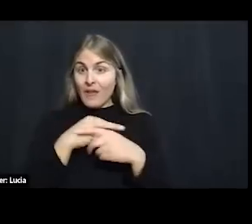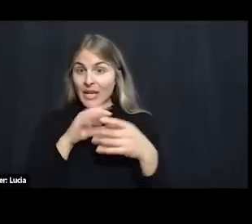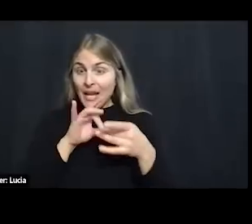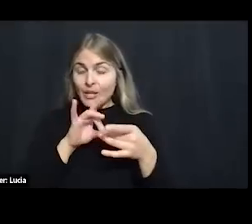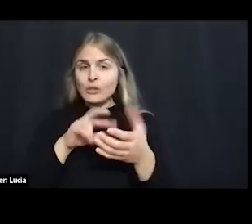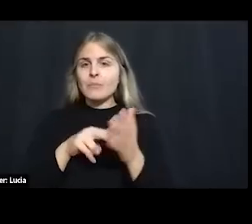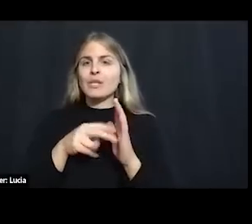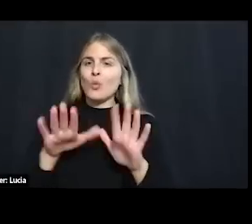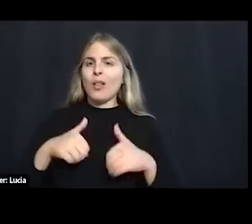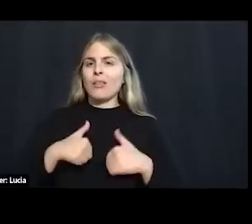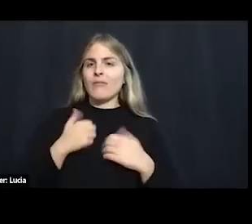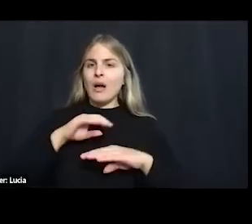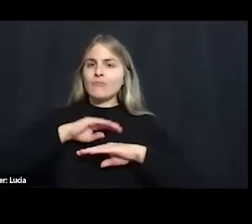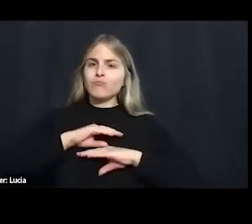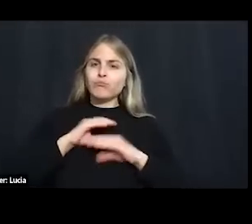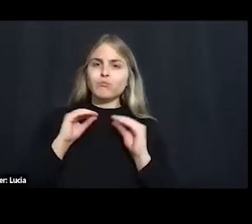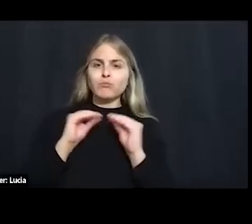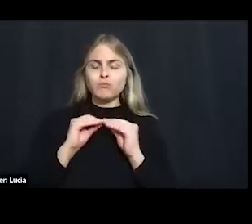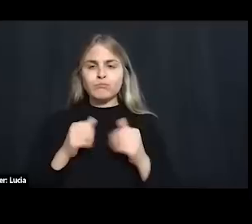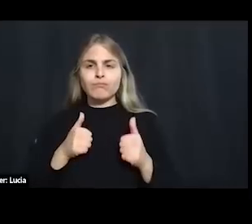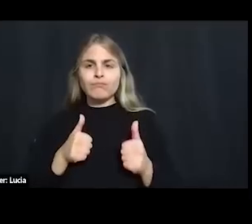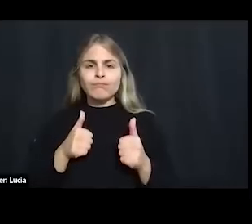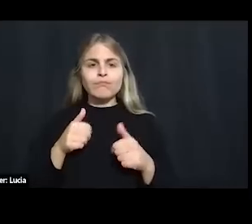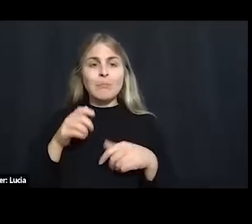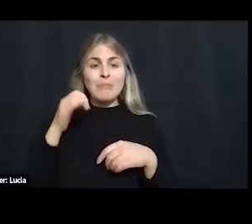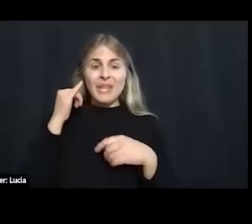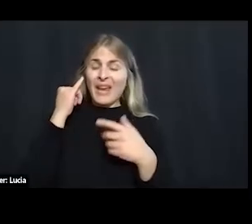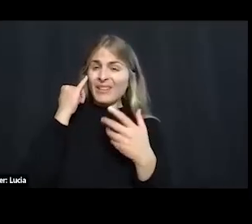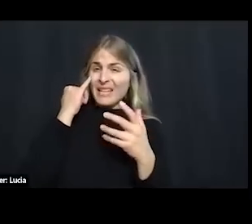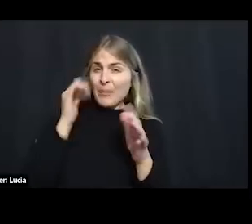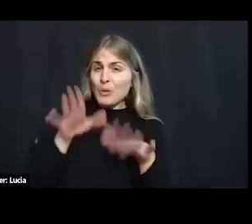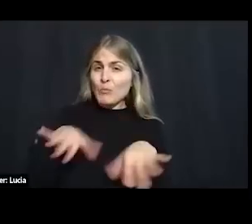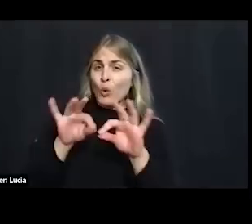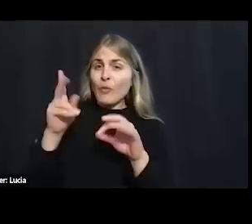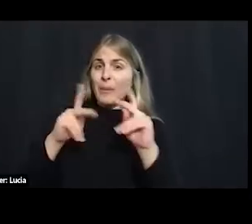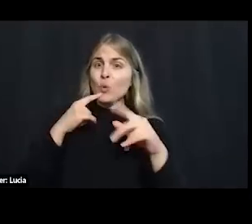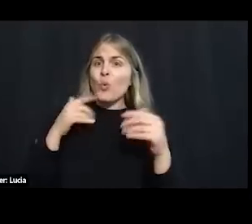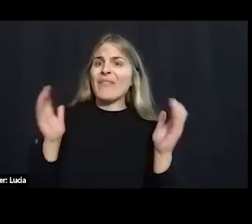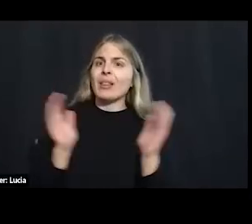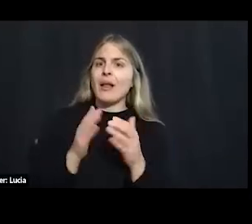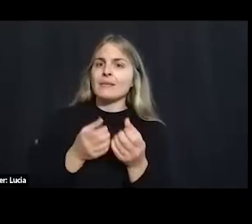y pueden ser particularmente críticos para las personas cuyos círculos cercanos están truncados. Si alguien tiene menos apoyos